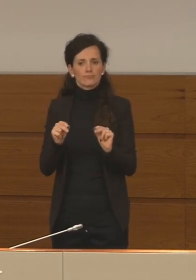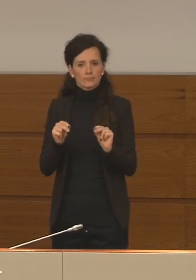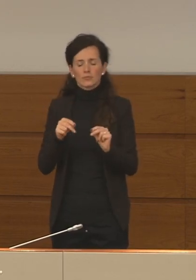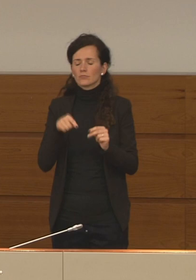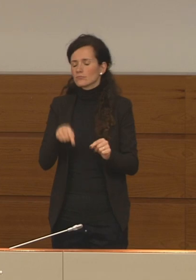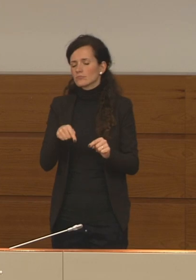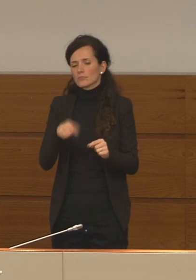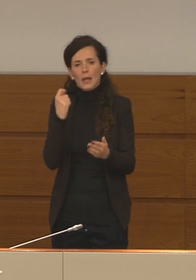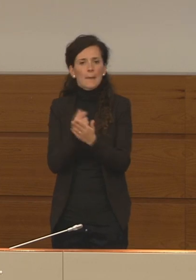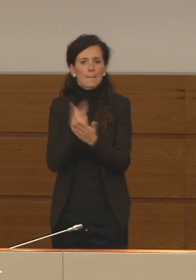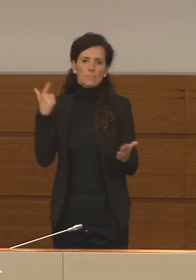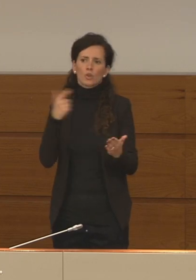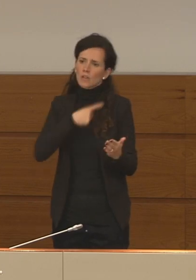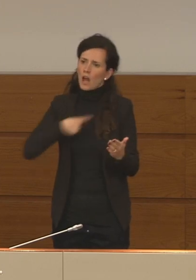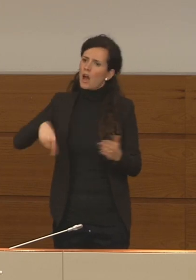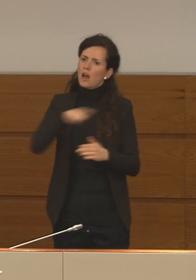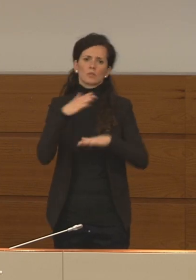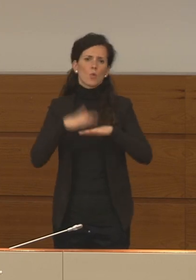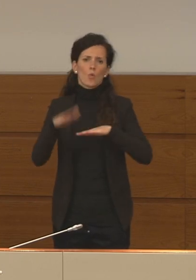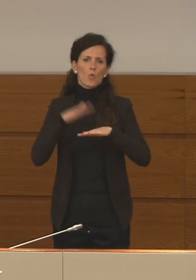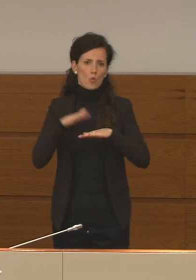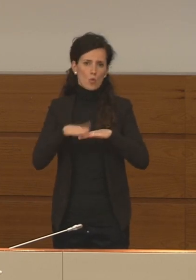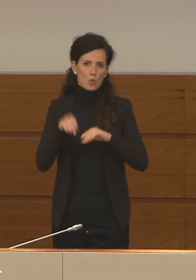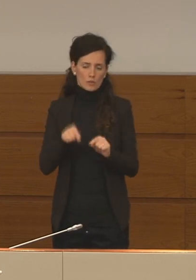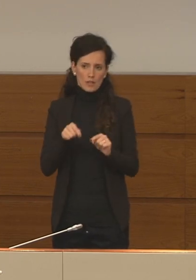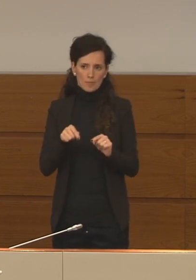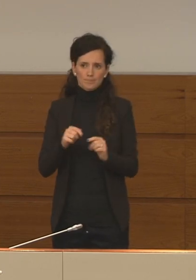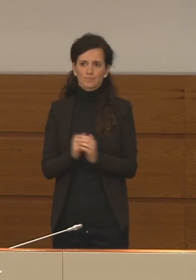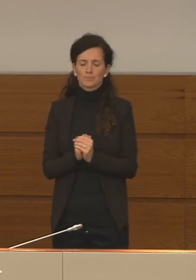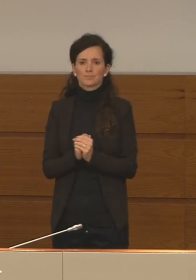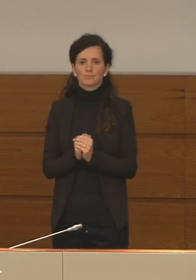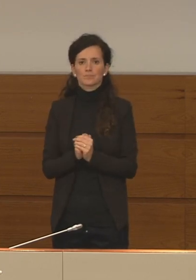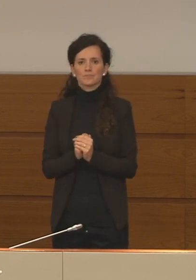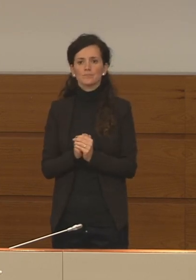che vengano adottate e questo lo sottolineo perché come dicevo ieri